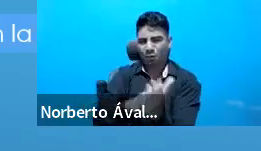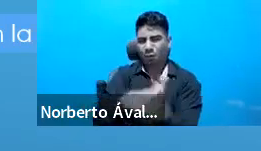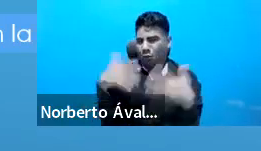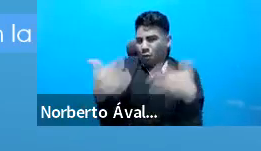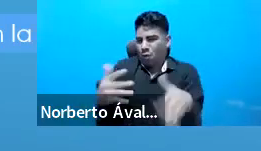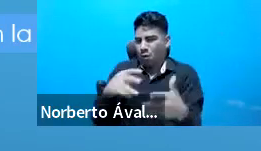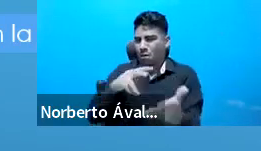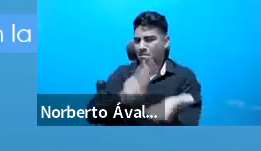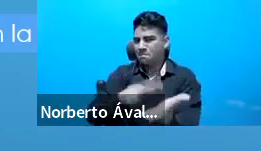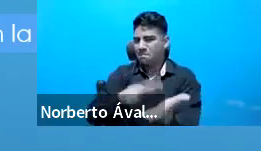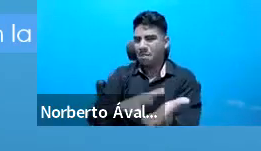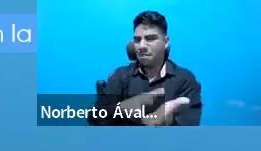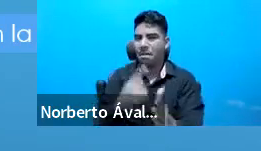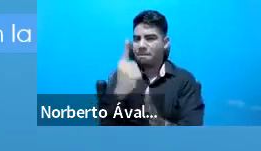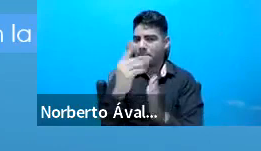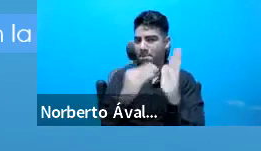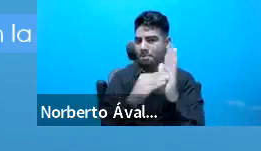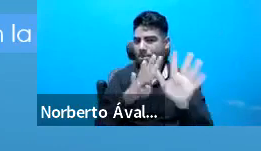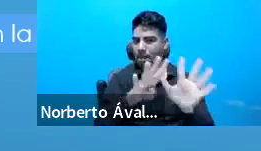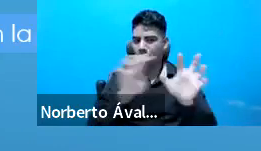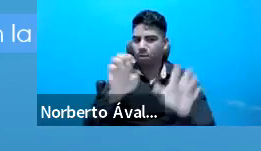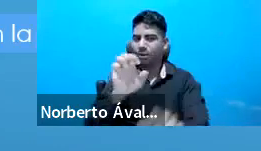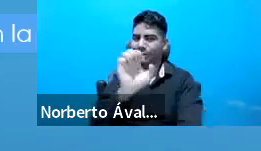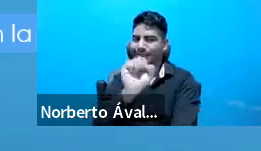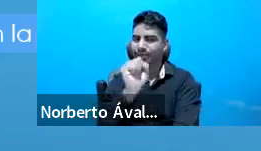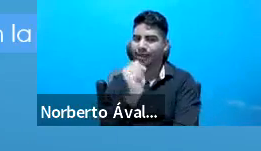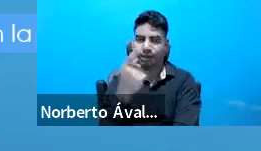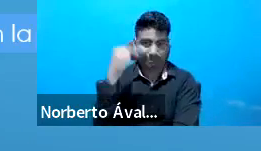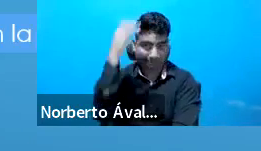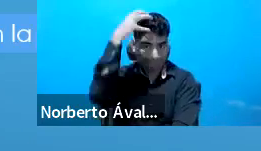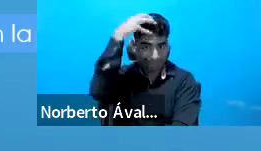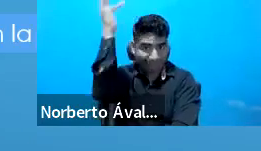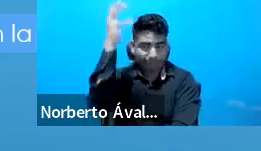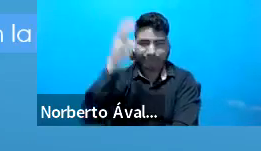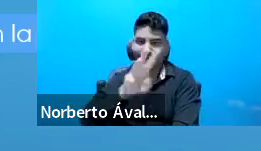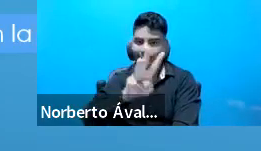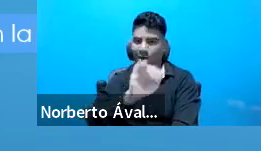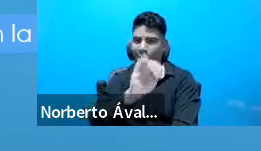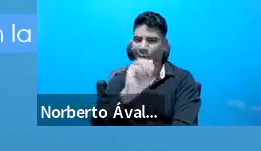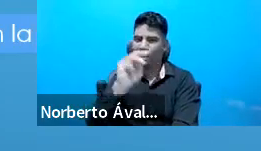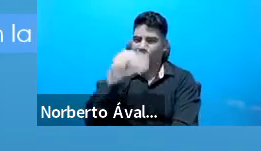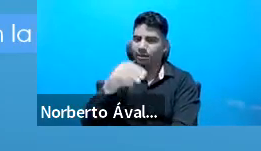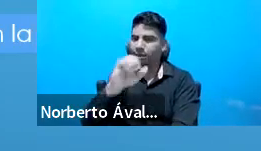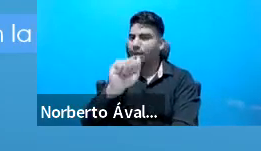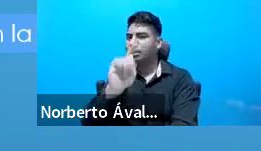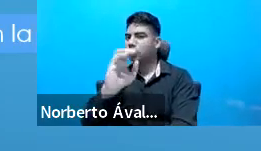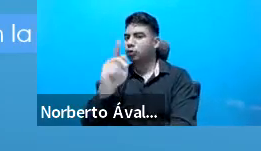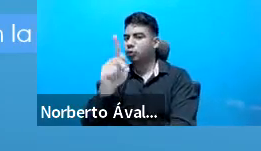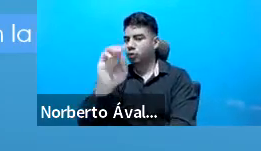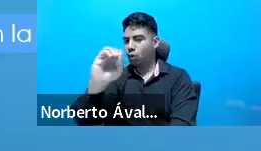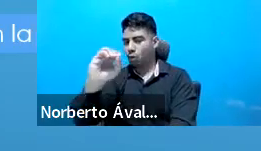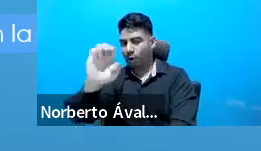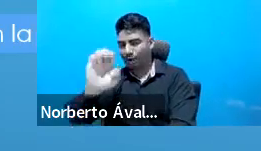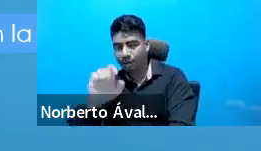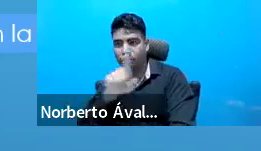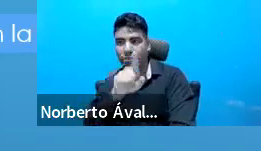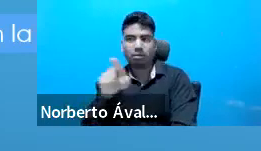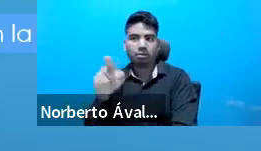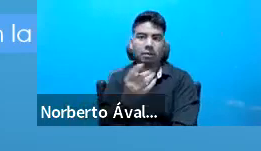importantes importantes, que fue en importantes, que fue en 1 illiam Stock empieza a mostrar que la lengua de señas tiene una gramática